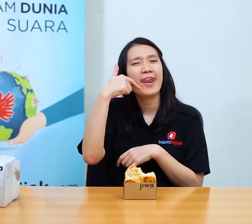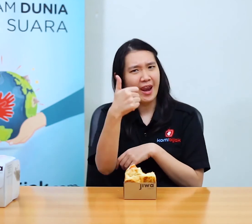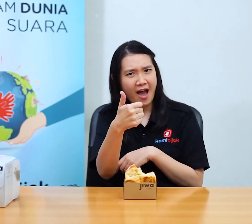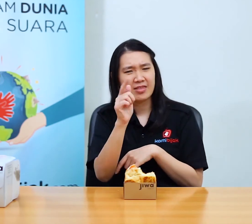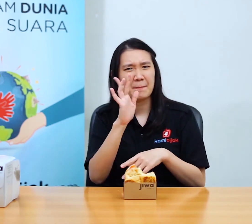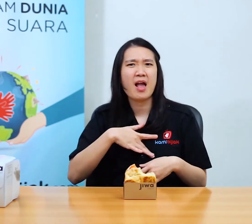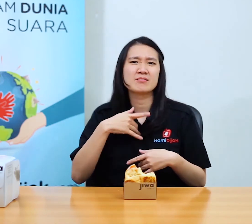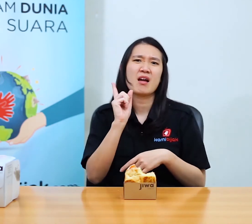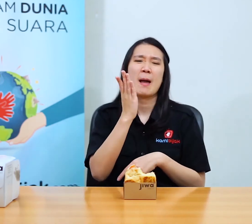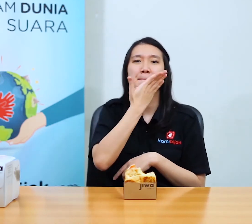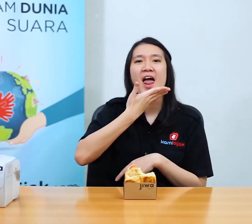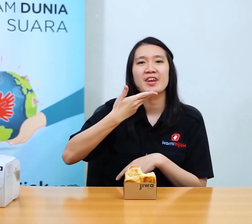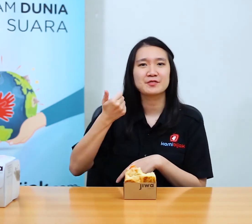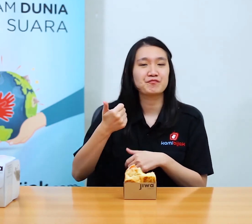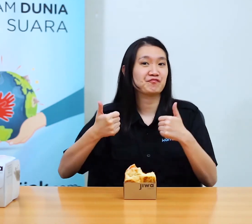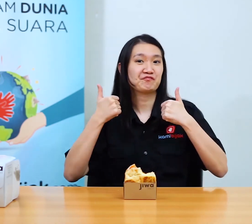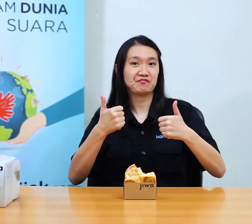Enak tapi manis.